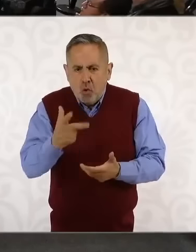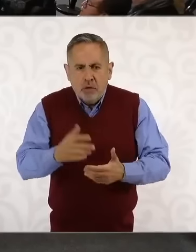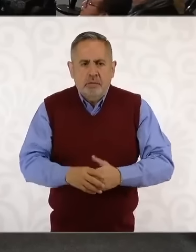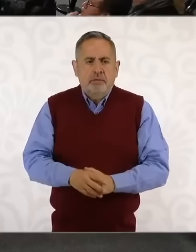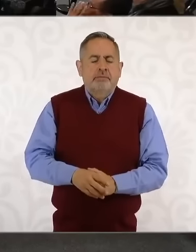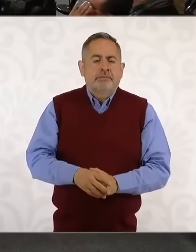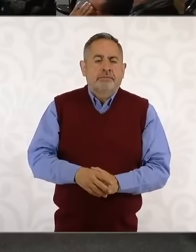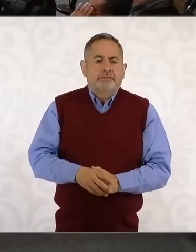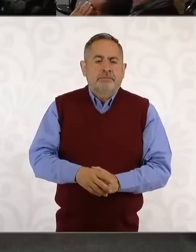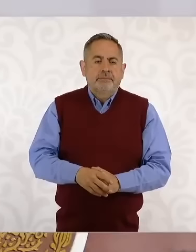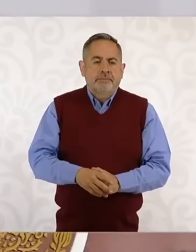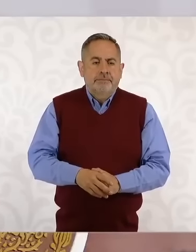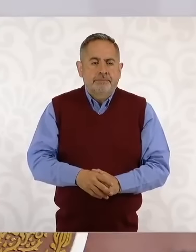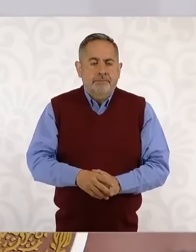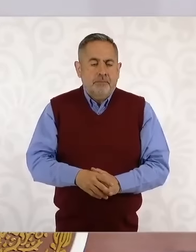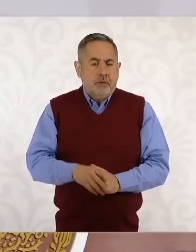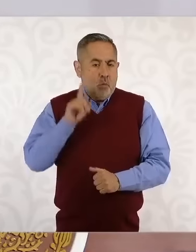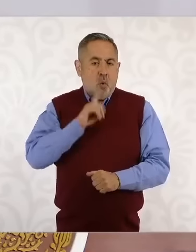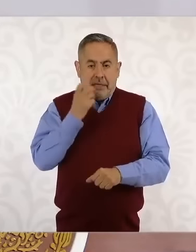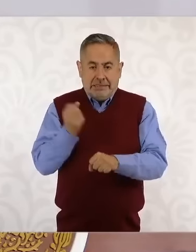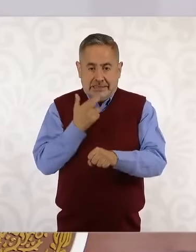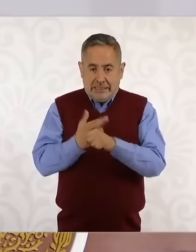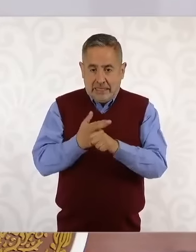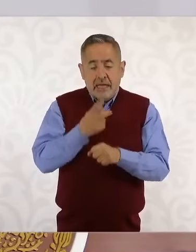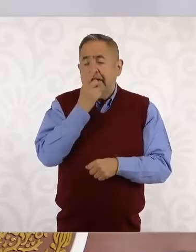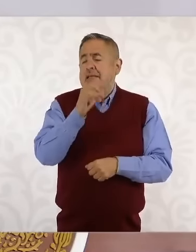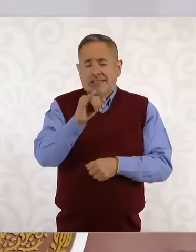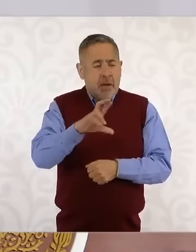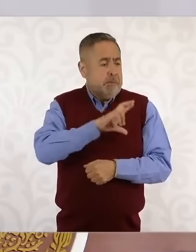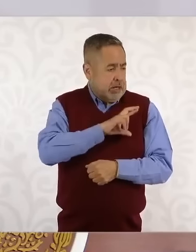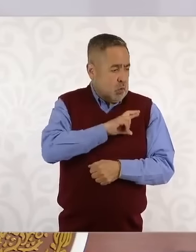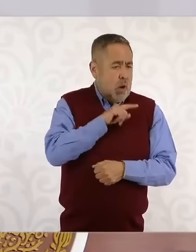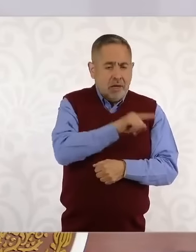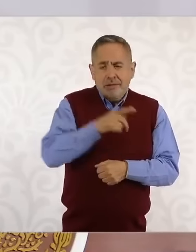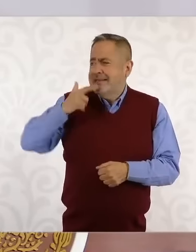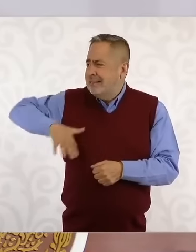privados en CFE la tenemos mediante los esquemas mixtos, como lo comentó también la presidencia, la